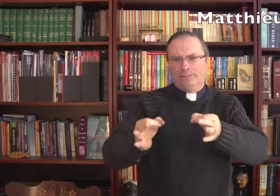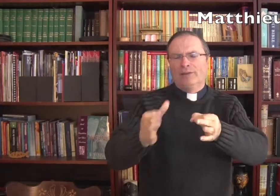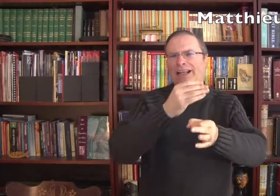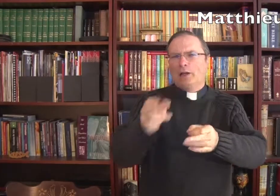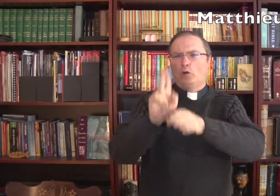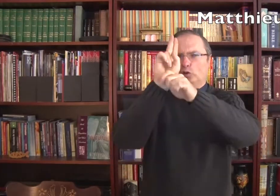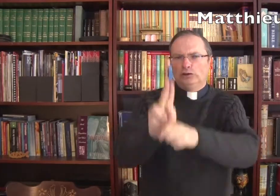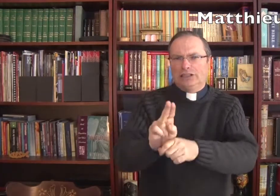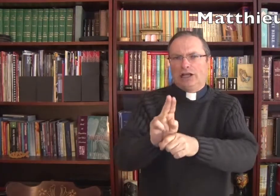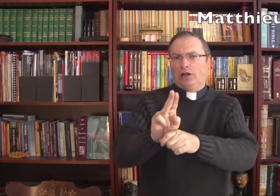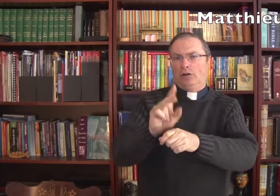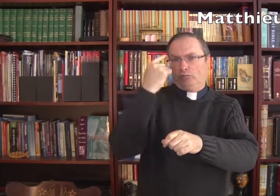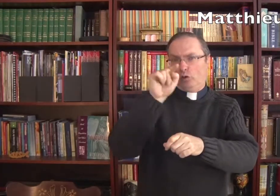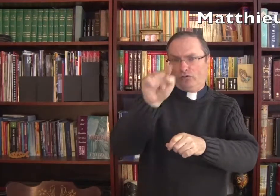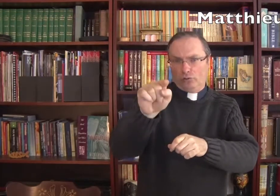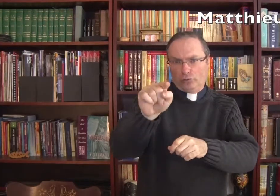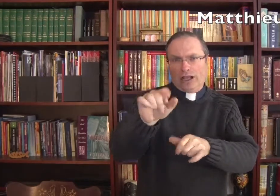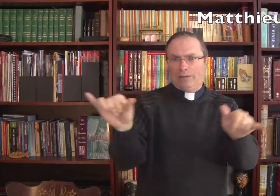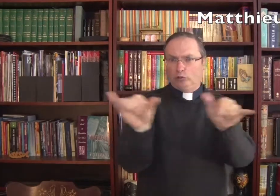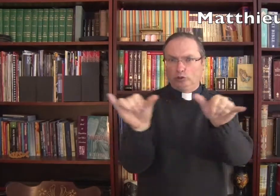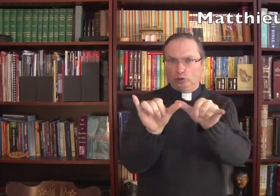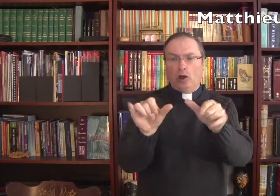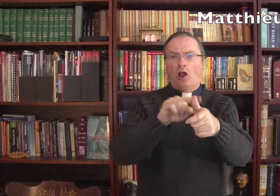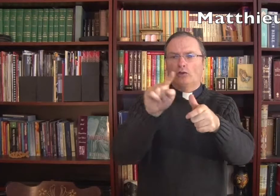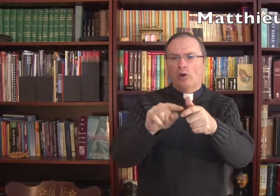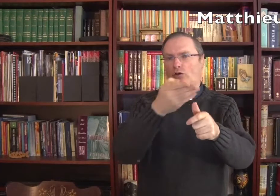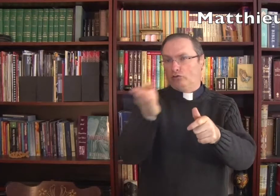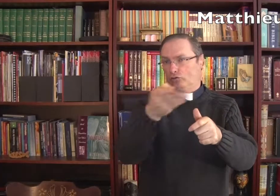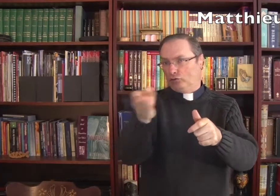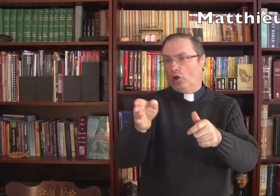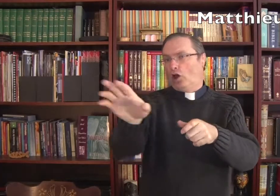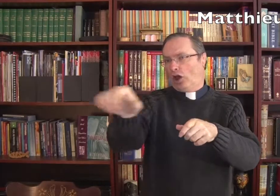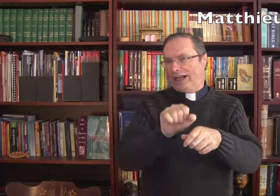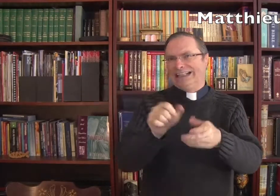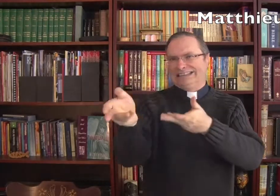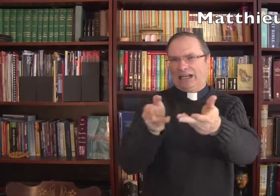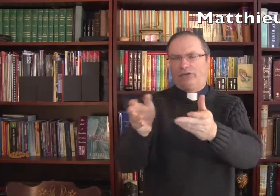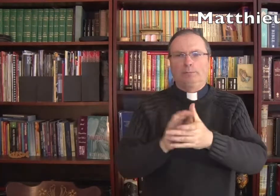et on utilisera pour vous la mesure dont vous vous serez servis.